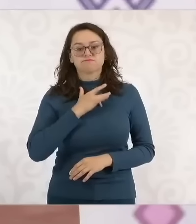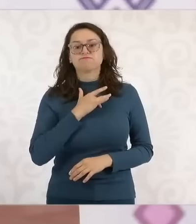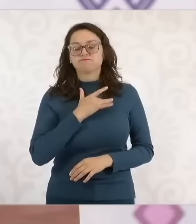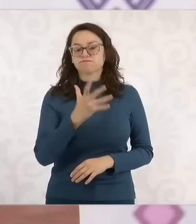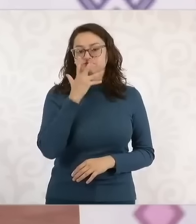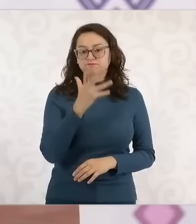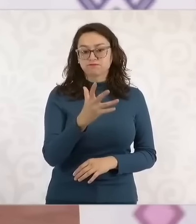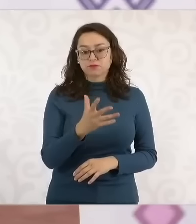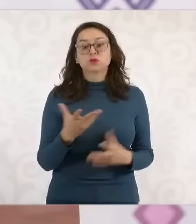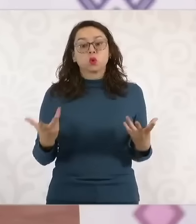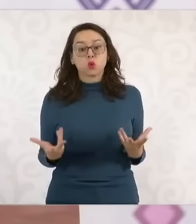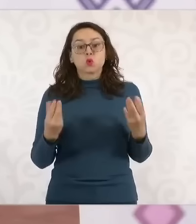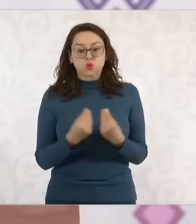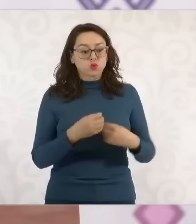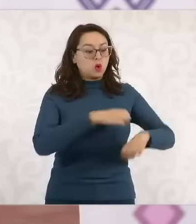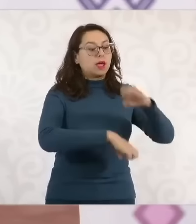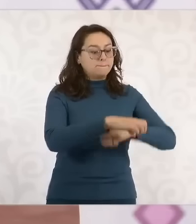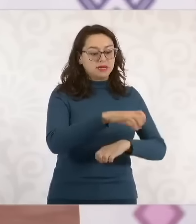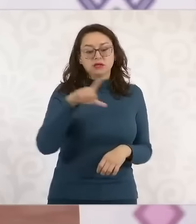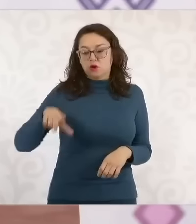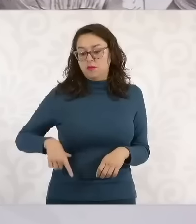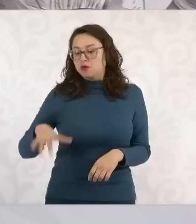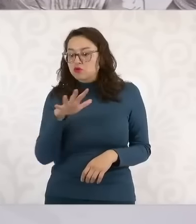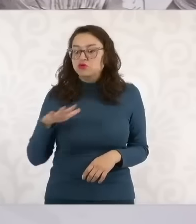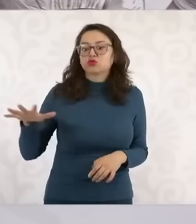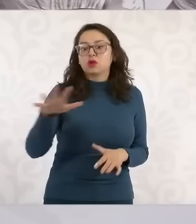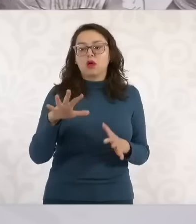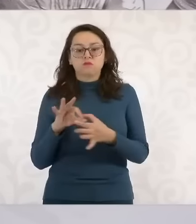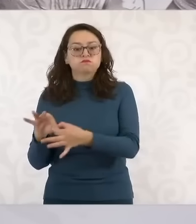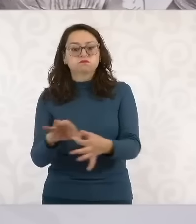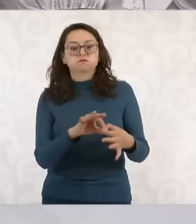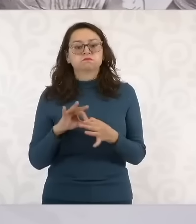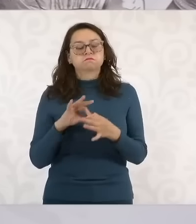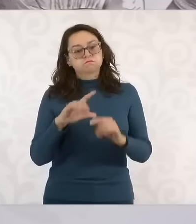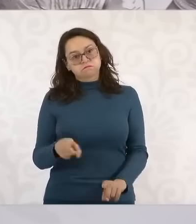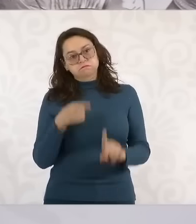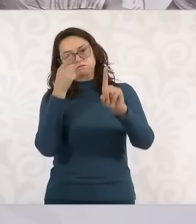trabajamos empresa, gobierno y sociedad, vamos a lograr los retos que tengamos enfrente y los